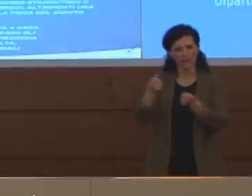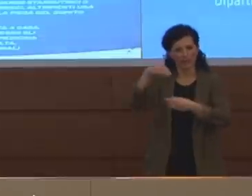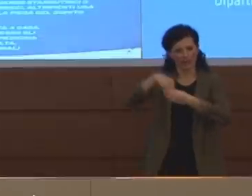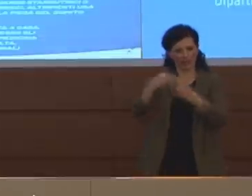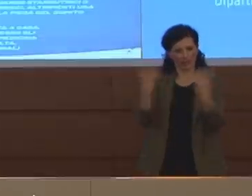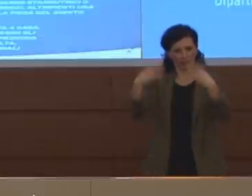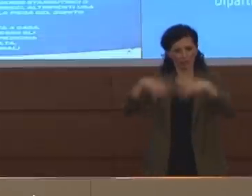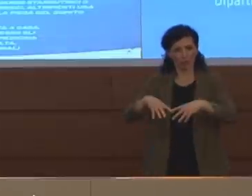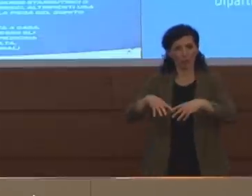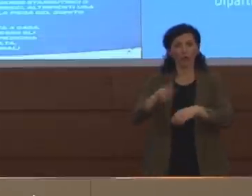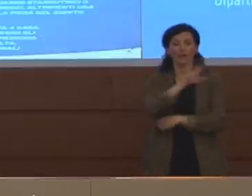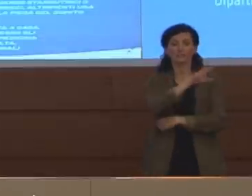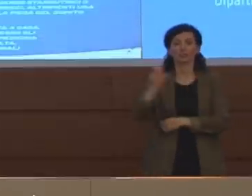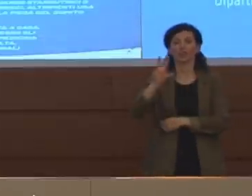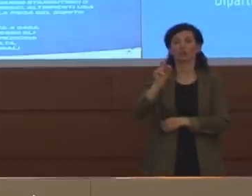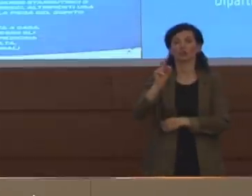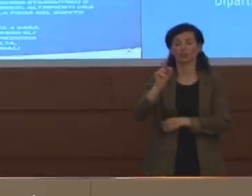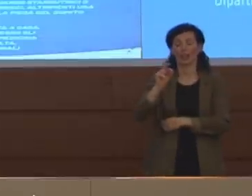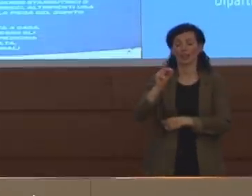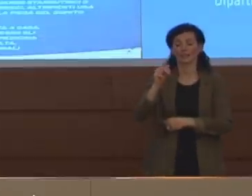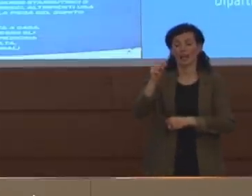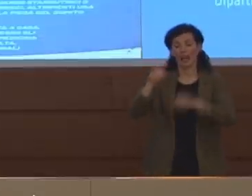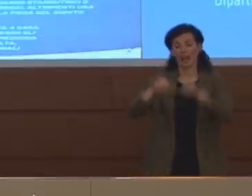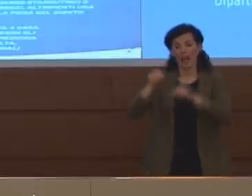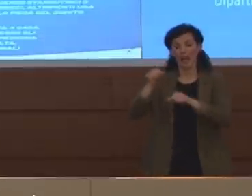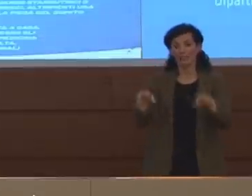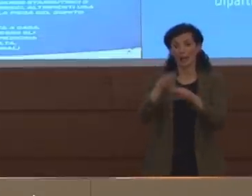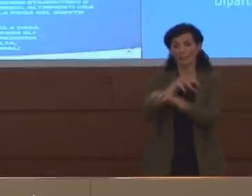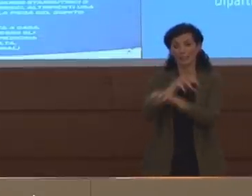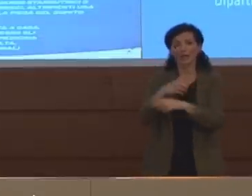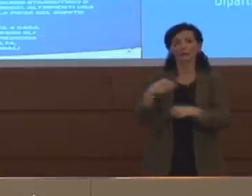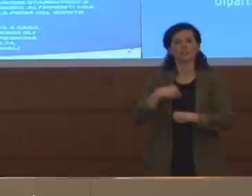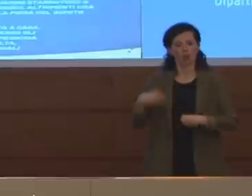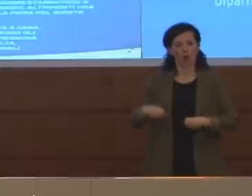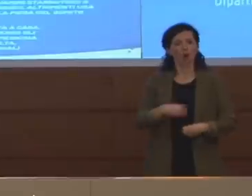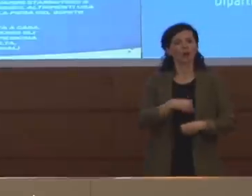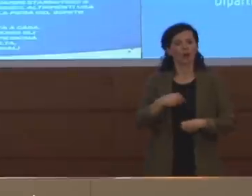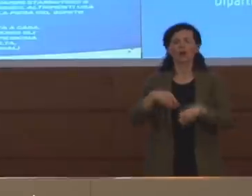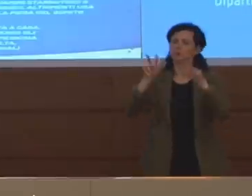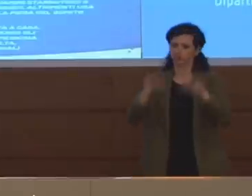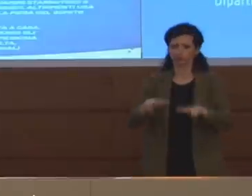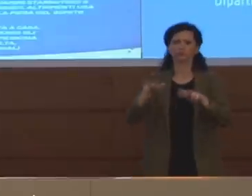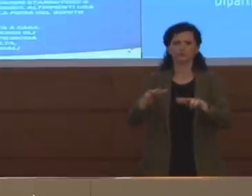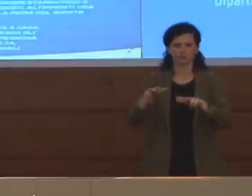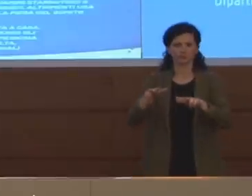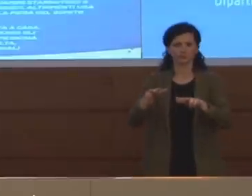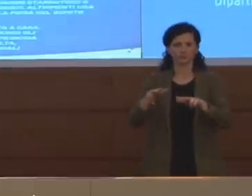330 trapianti di organi. Per non parlare dei trapianti di cellule staminali